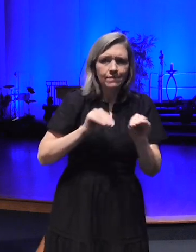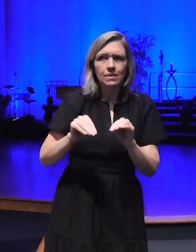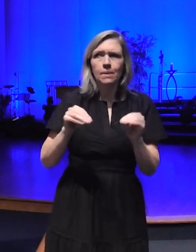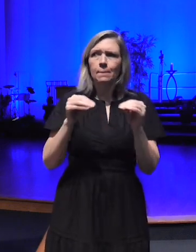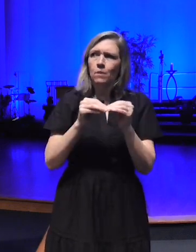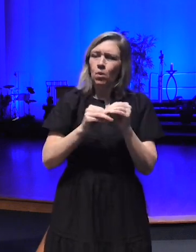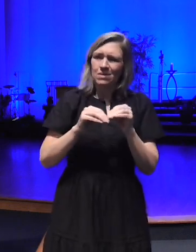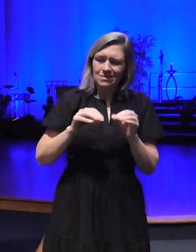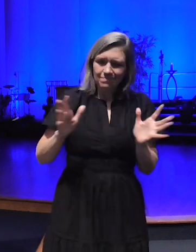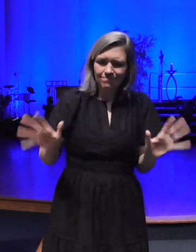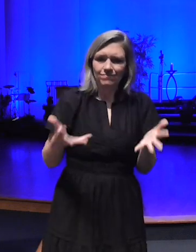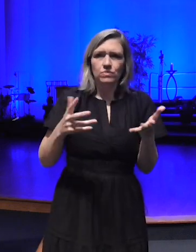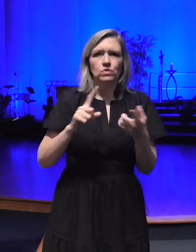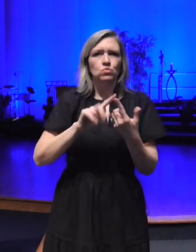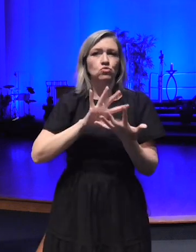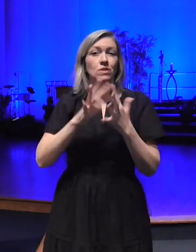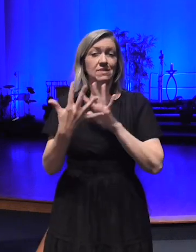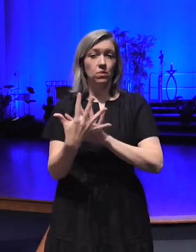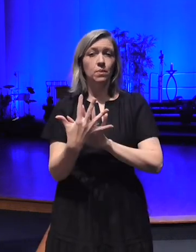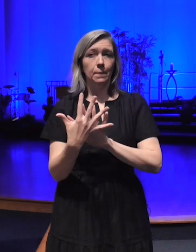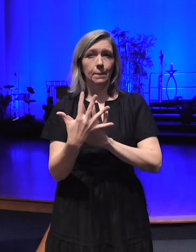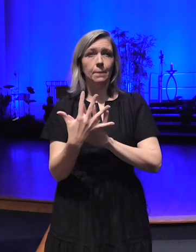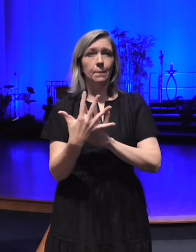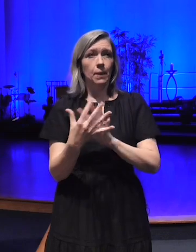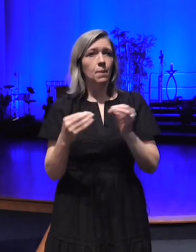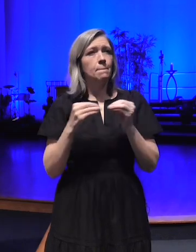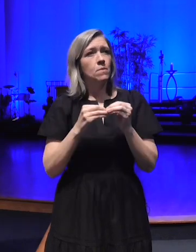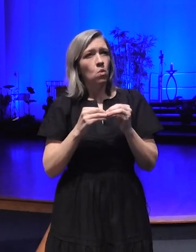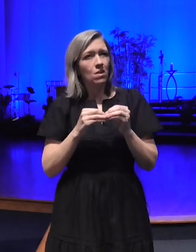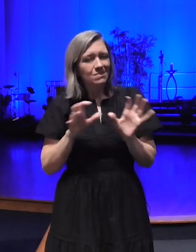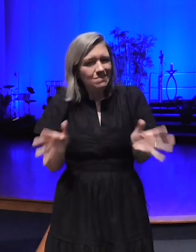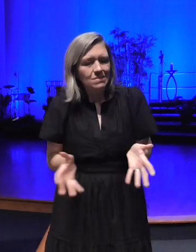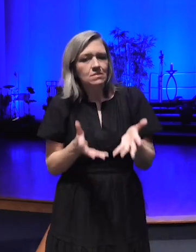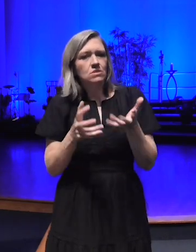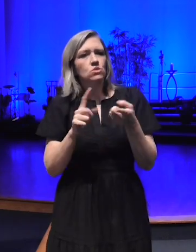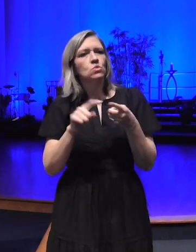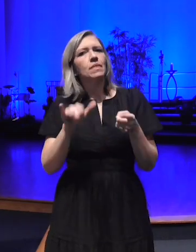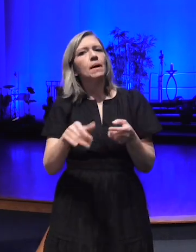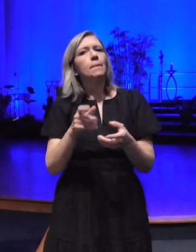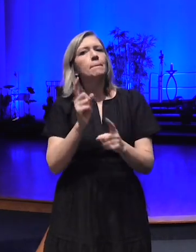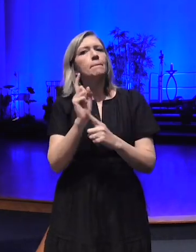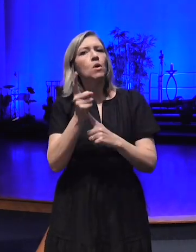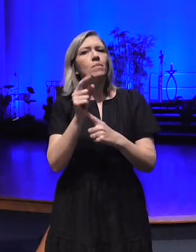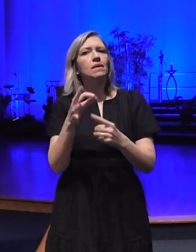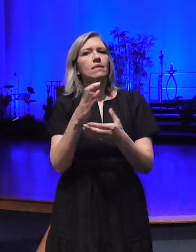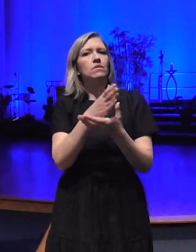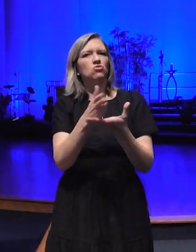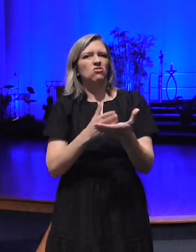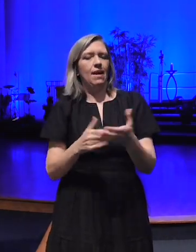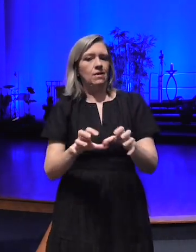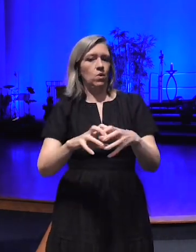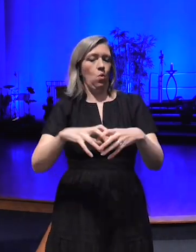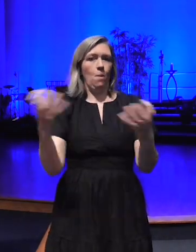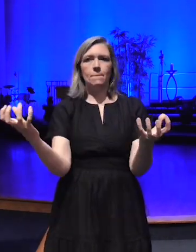la transformación, más y más hacia ese momento de abrirse, despertándonos y